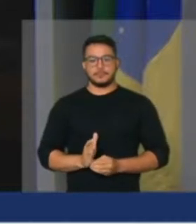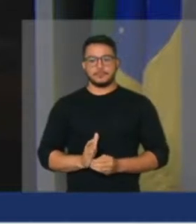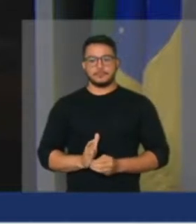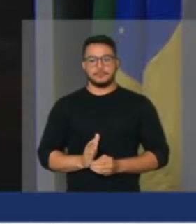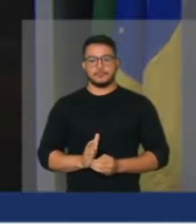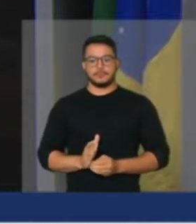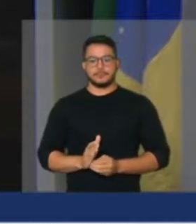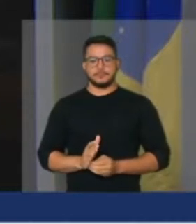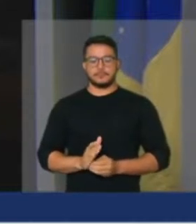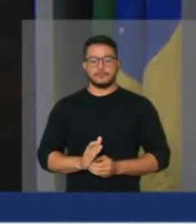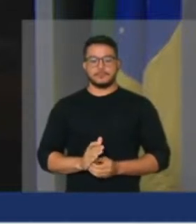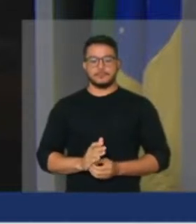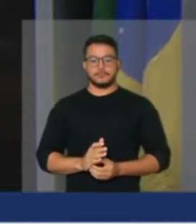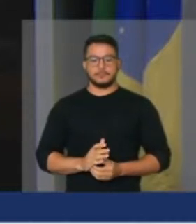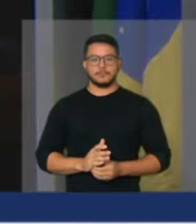FINALMENTE ESTE QUE VEM DO SENADO FOI APROVADO LÁ EM